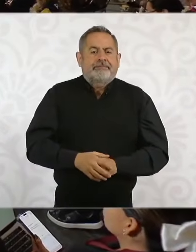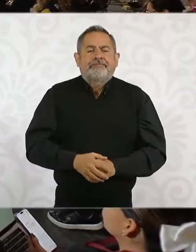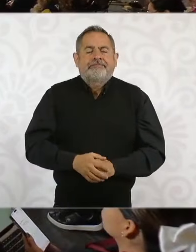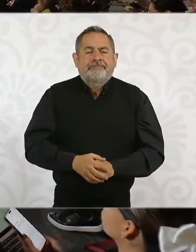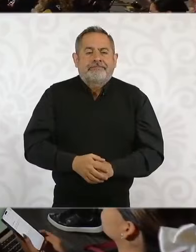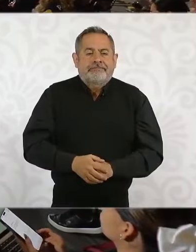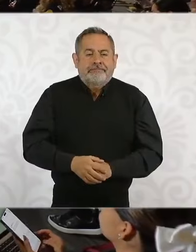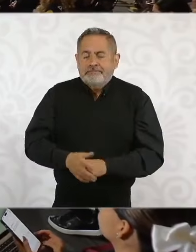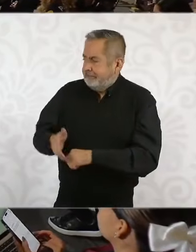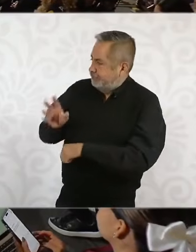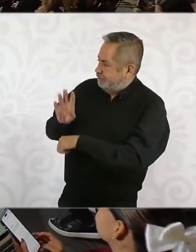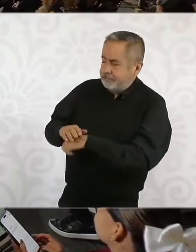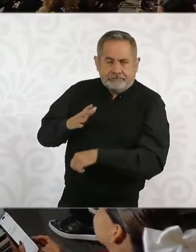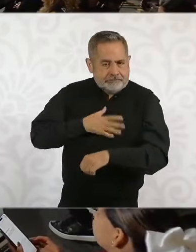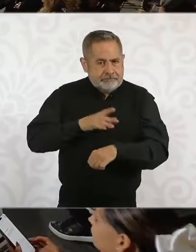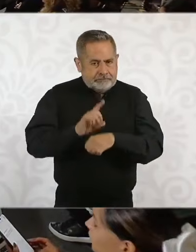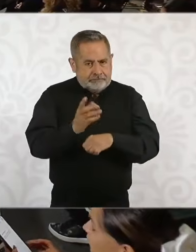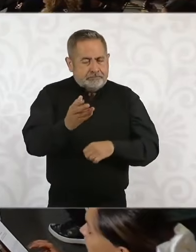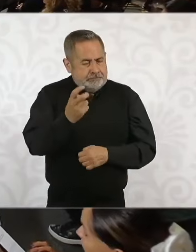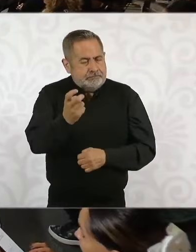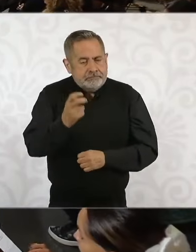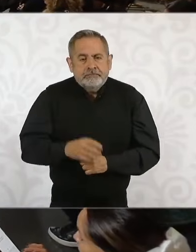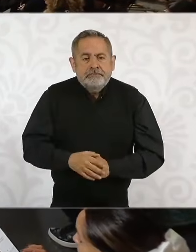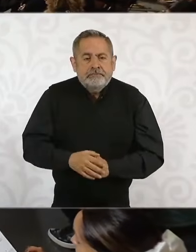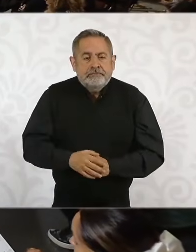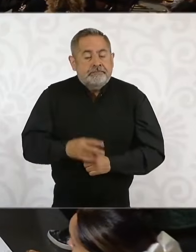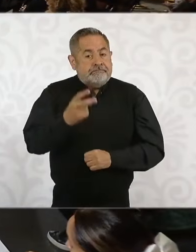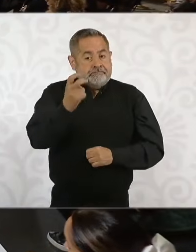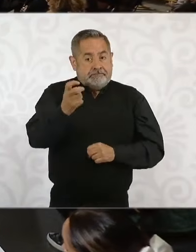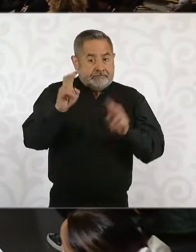Con su permiso, presidenta. Buenos días. Efectivamente, es un tema importante para